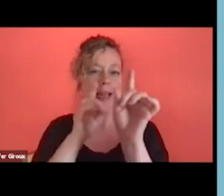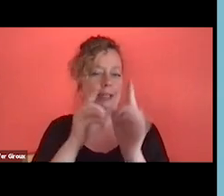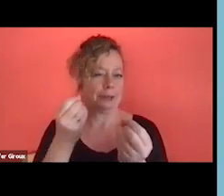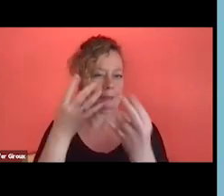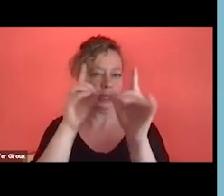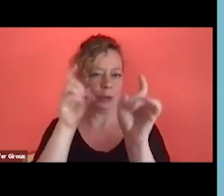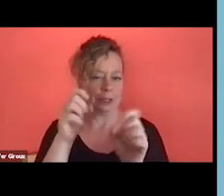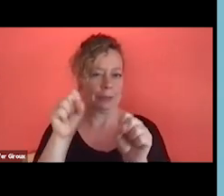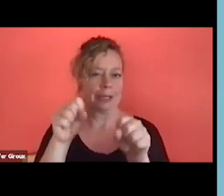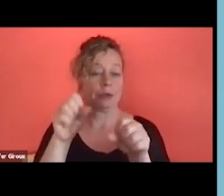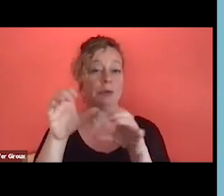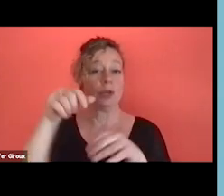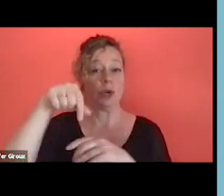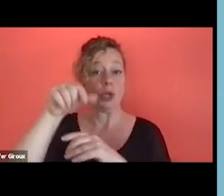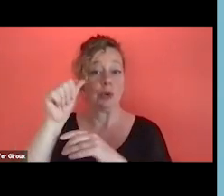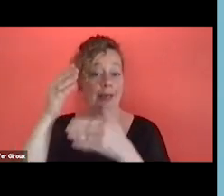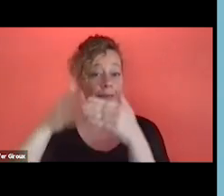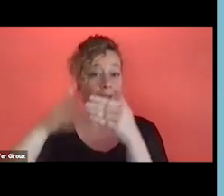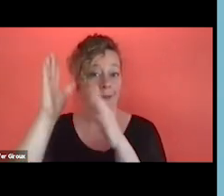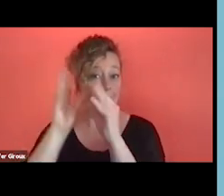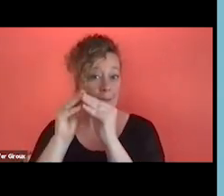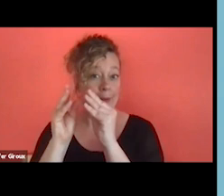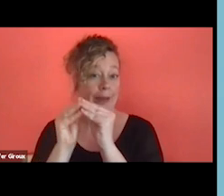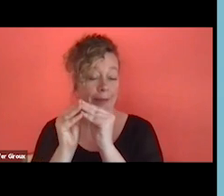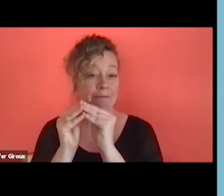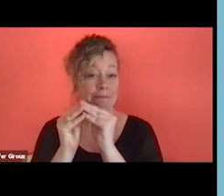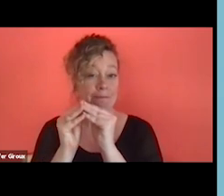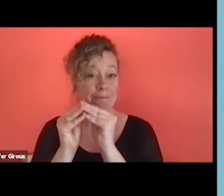Haremos una sección de preguntas y respuestas al final. Luego, después del seminario web,